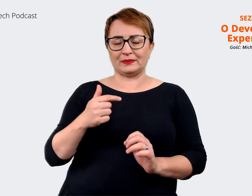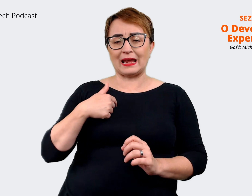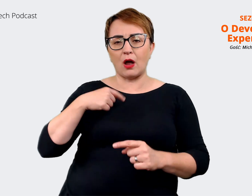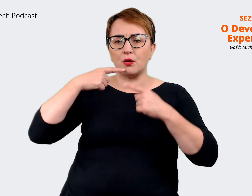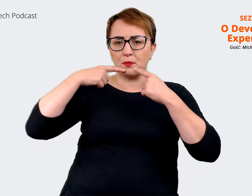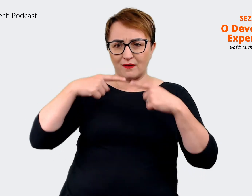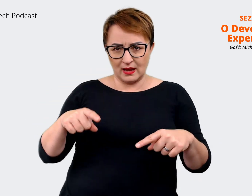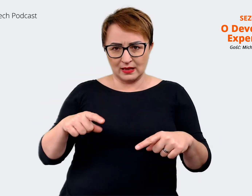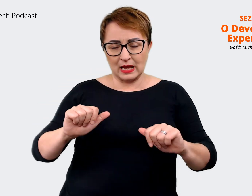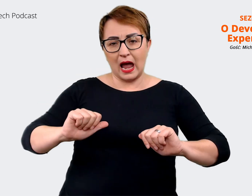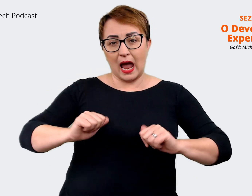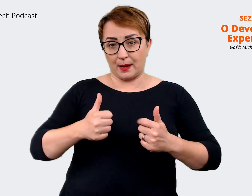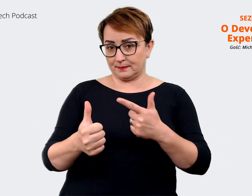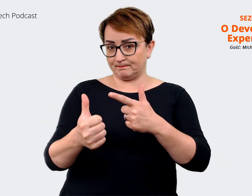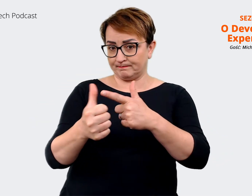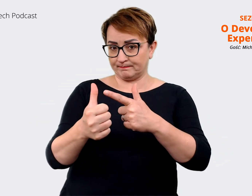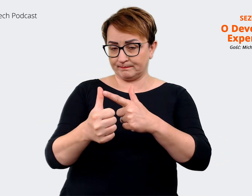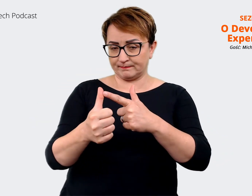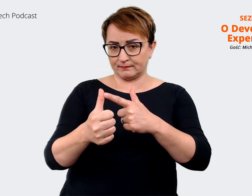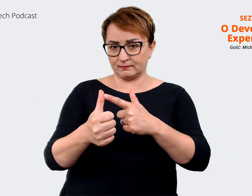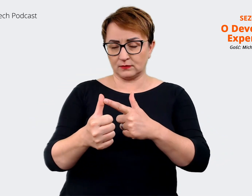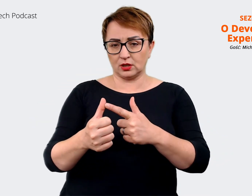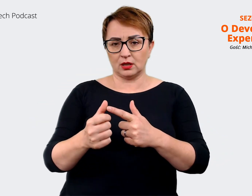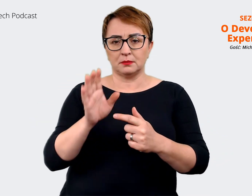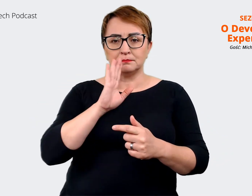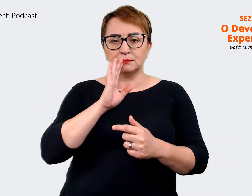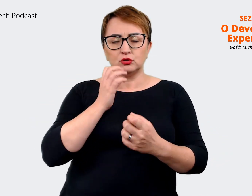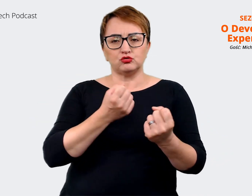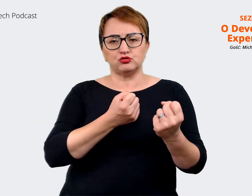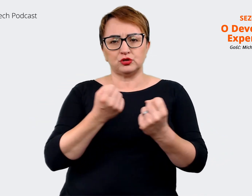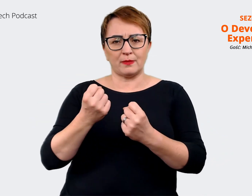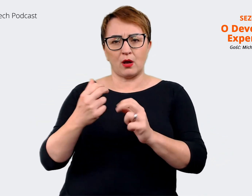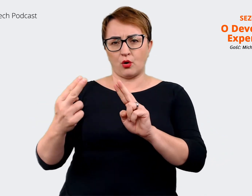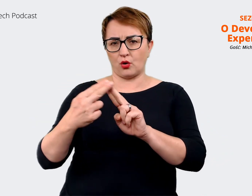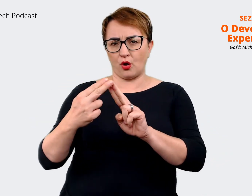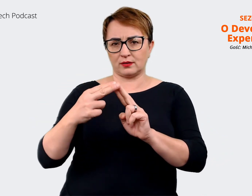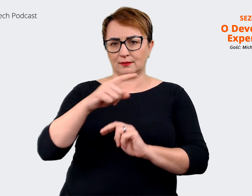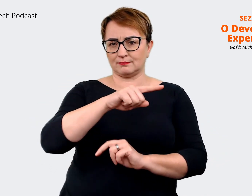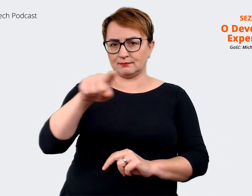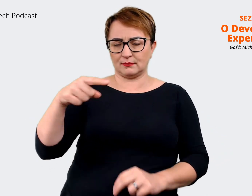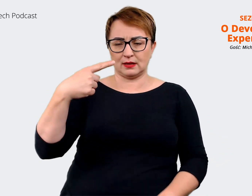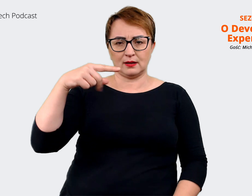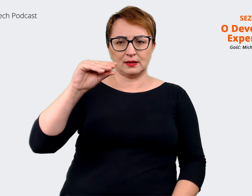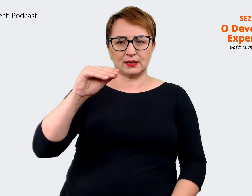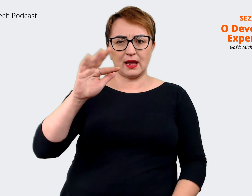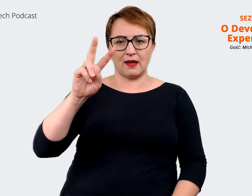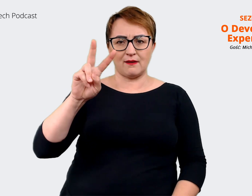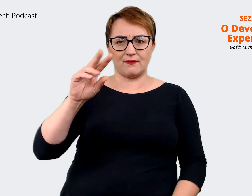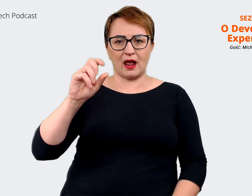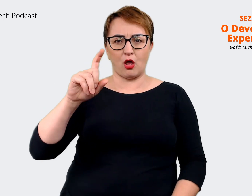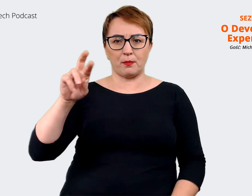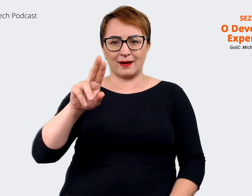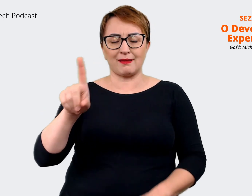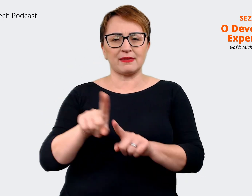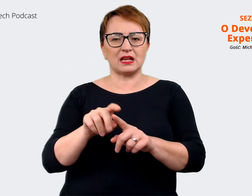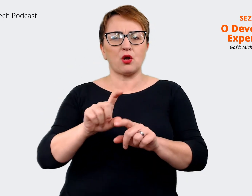odpowiadam za to, żeby po pierwsze utrzymać ten kontakt z developerami, ogólnie z technologią.